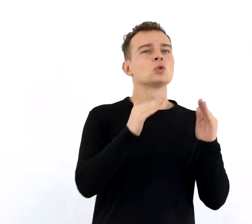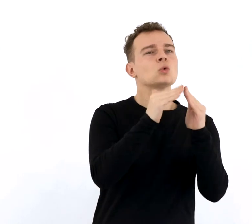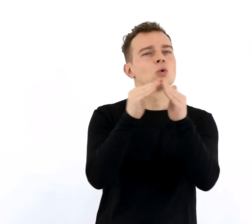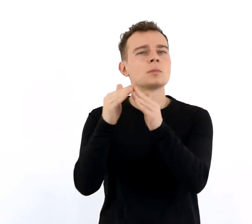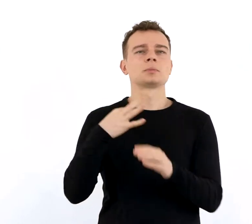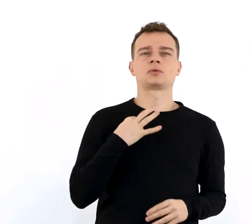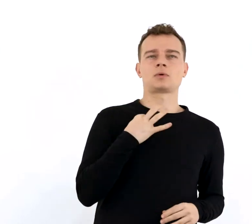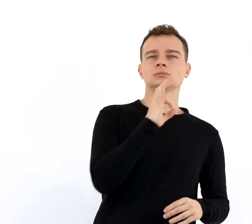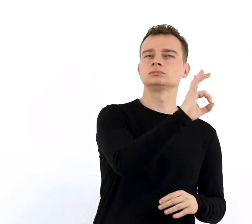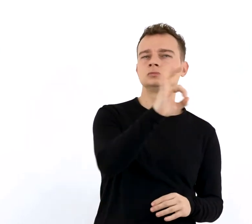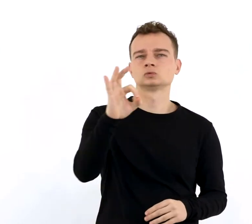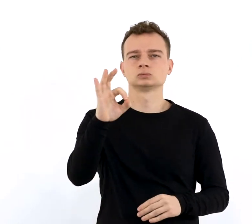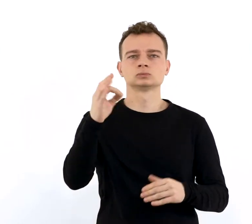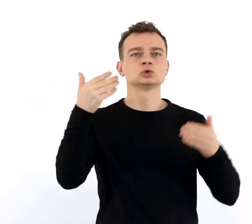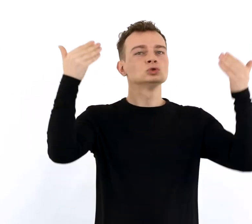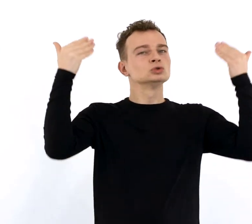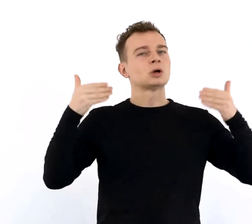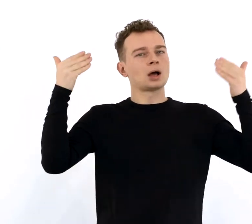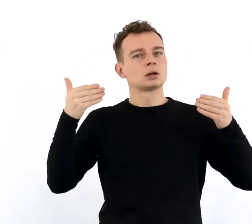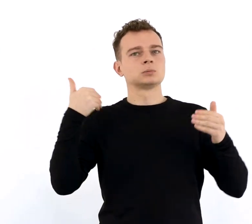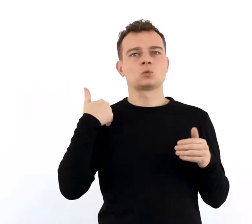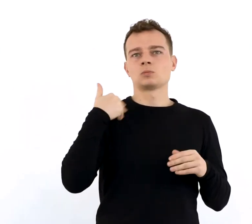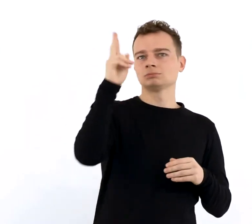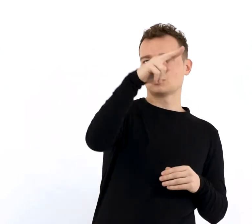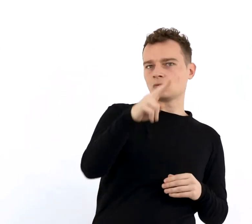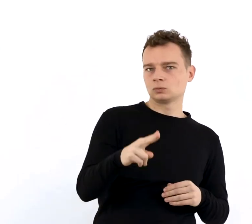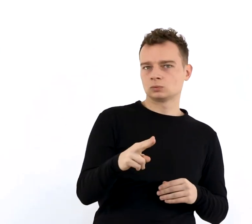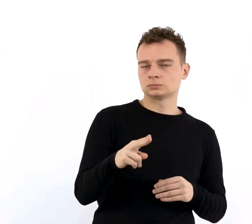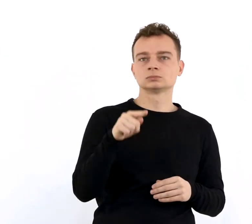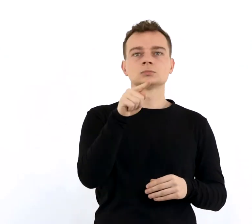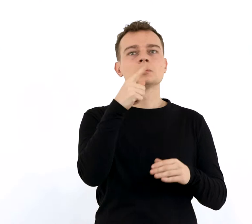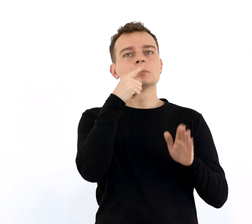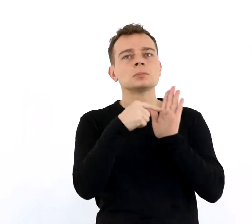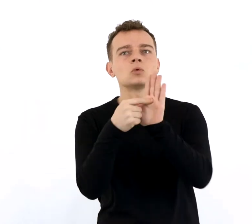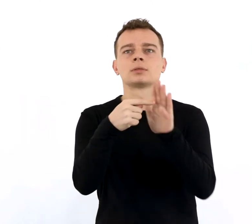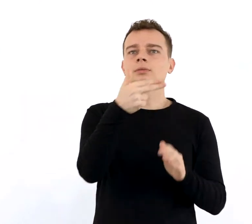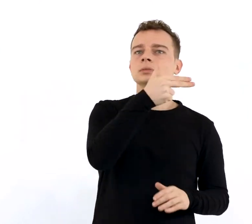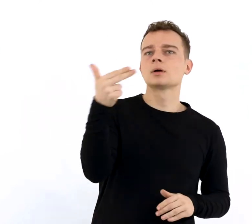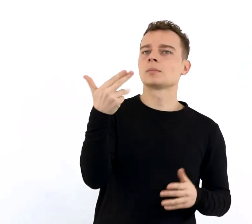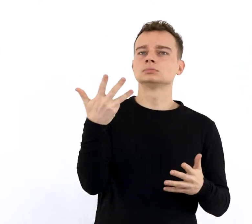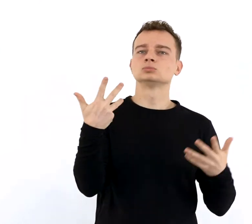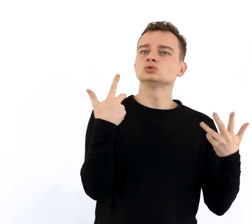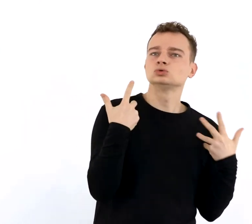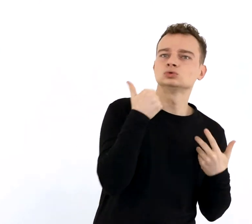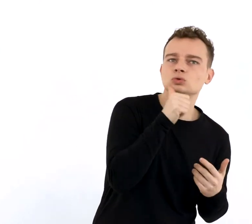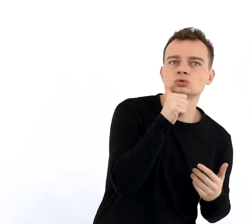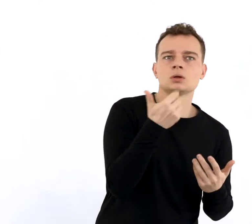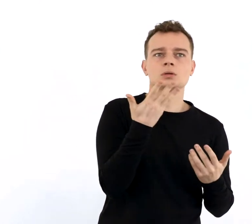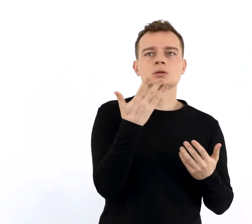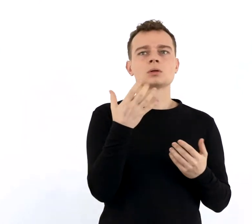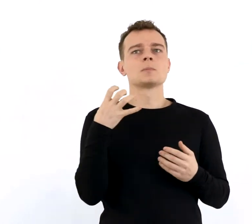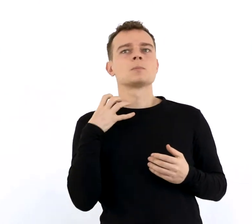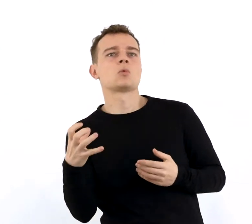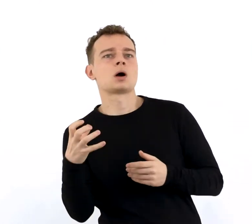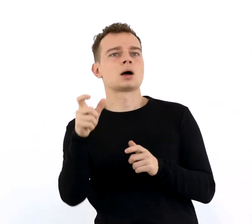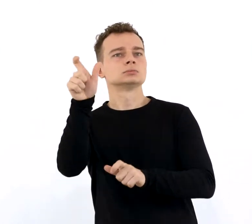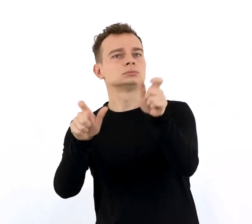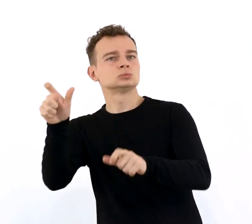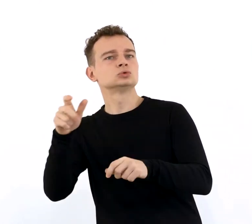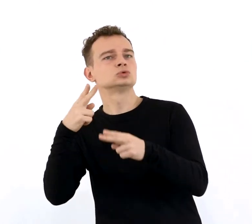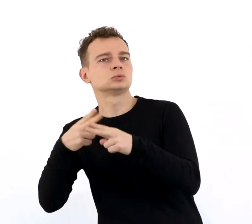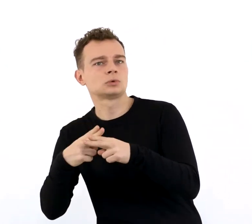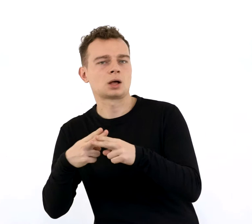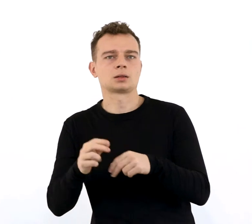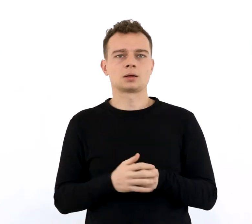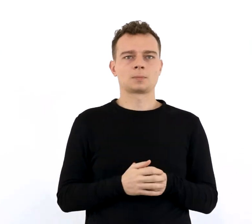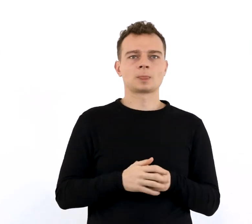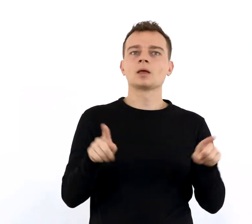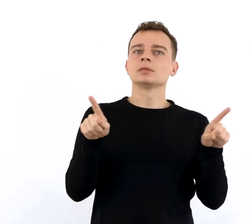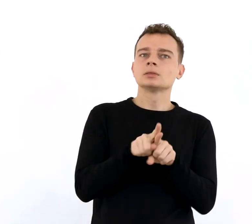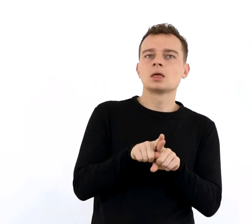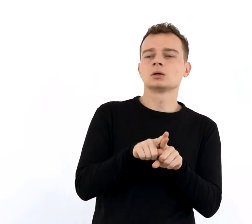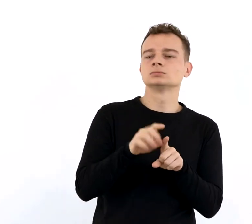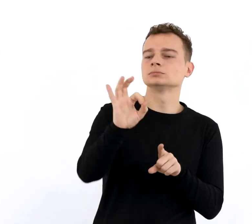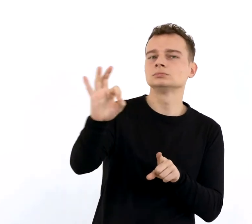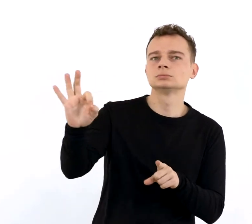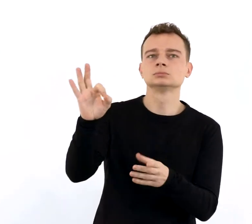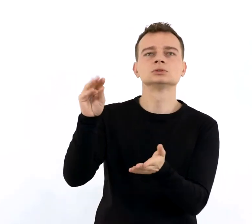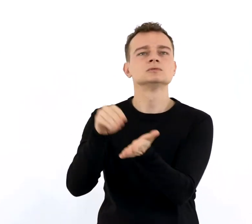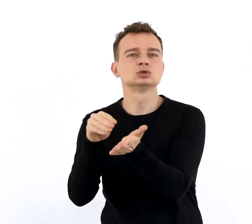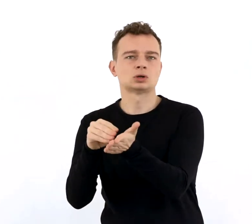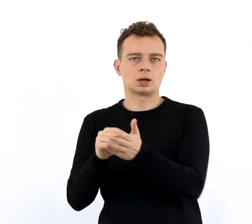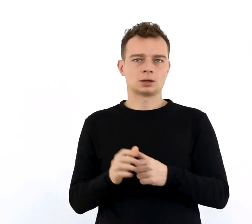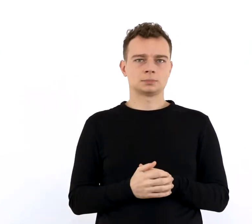Te malowidła były tworzone na ścianach domów prywatnych i pokazywały życie codzienne, bogatych Rzymian i ich zwyczaje.